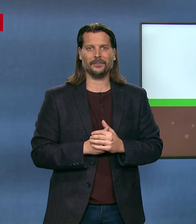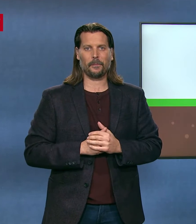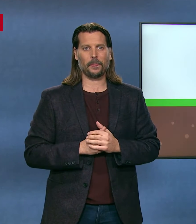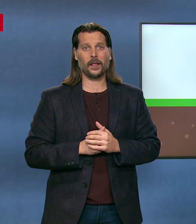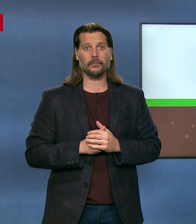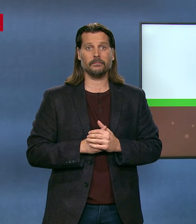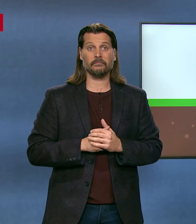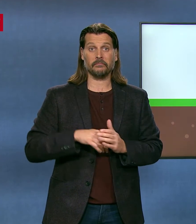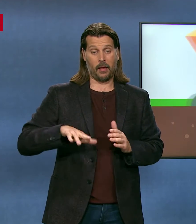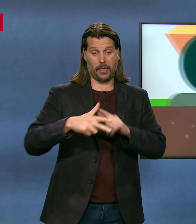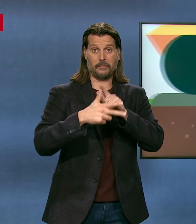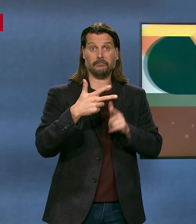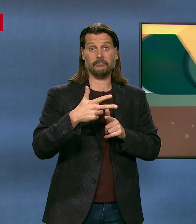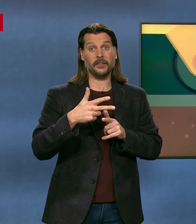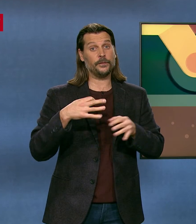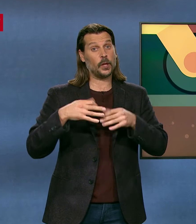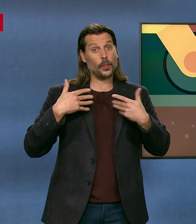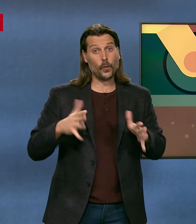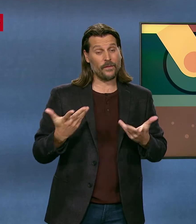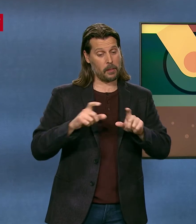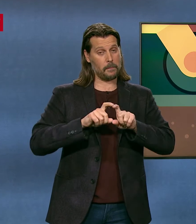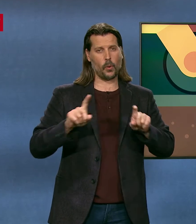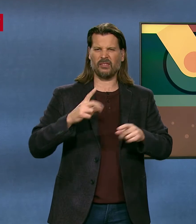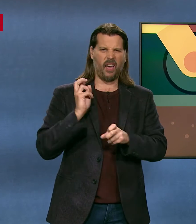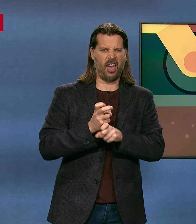All das klappt aber nur, wenn der Boden nicht versiegelt ist.